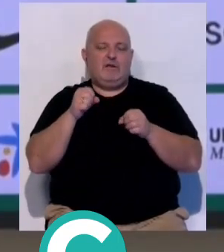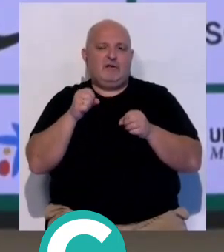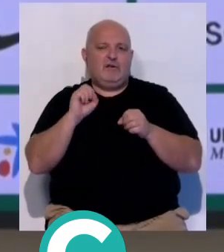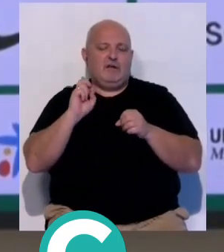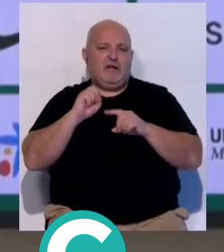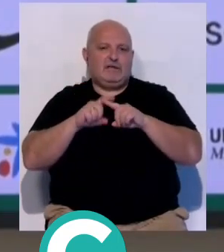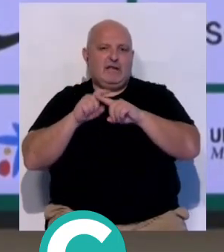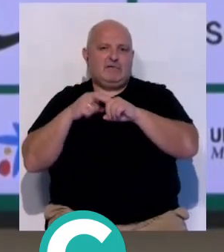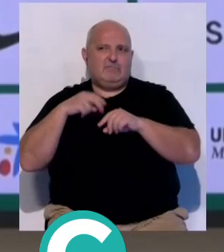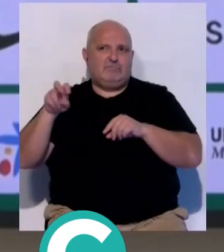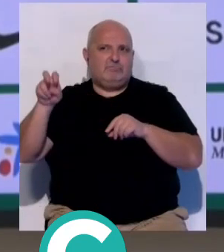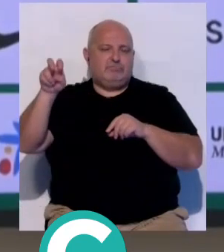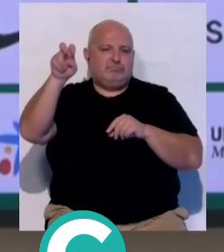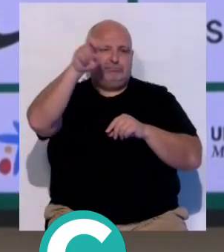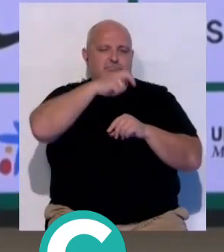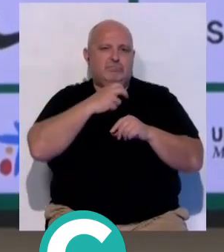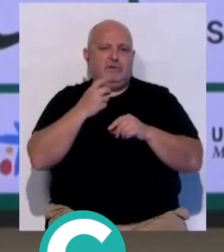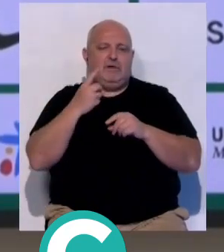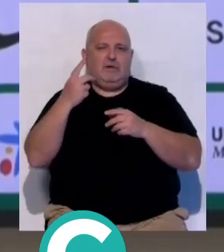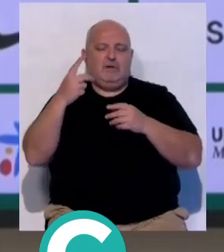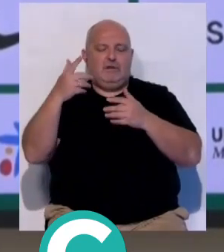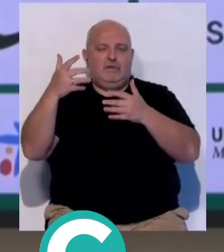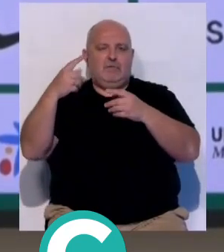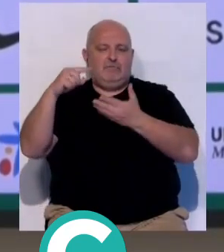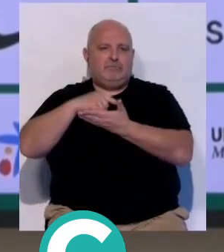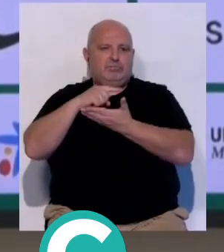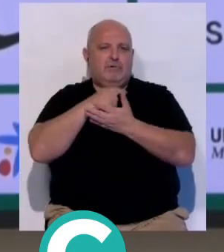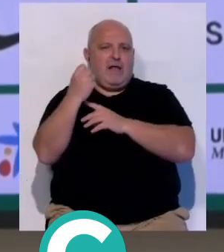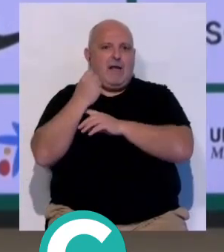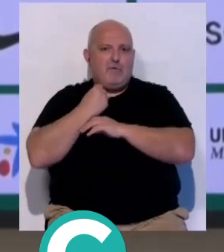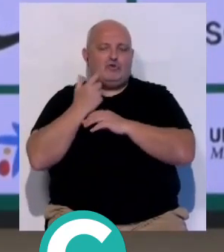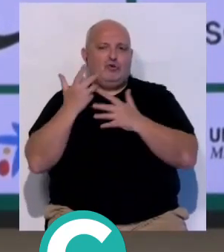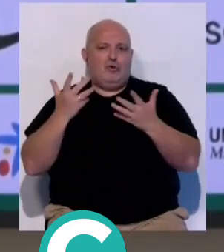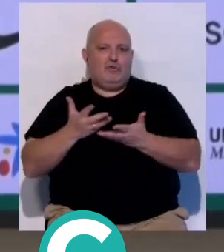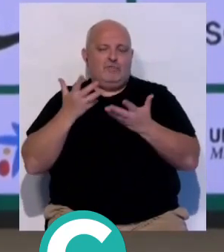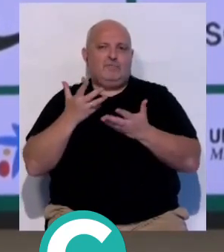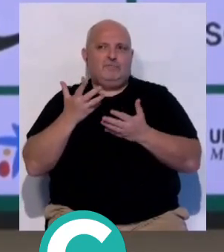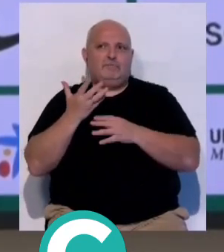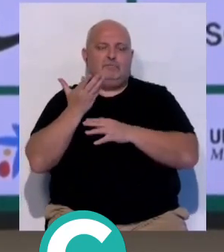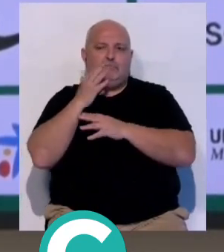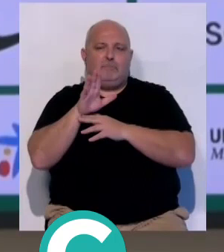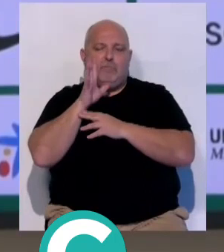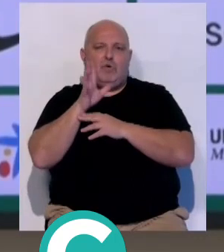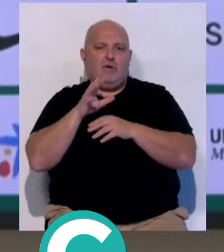Chile de hecho ha recibido la cantidad de mensajes de apoyo y de gratitud por por estar acá Así que